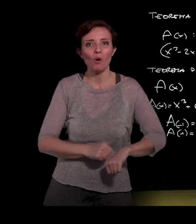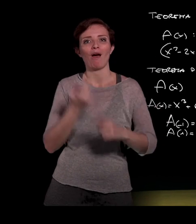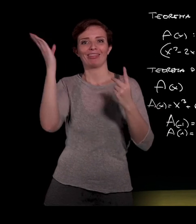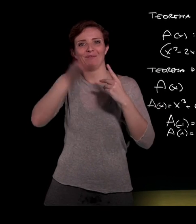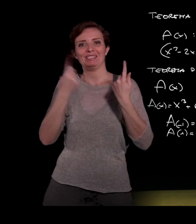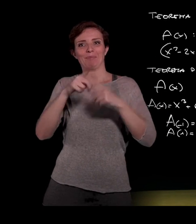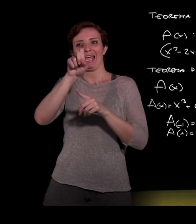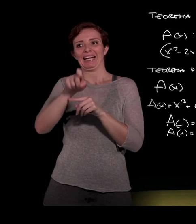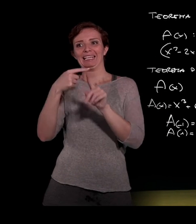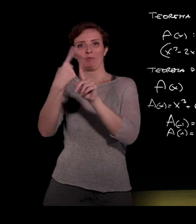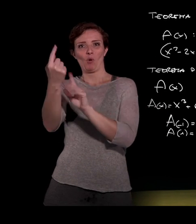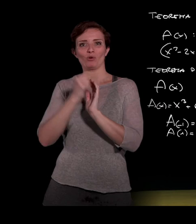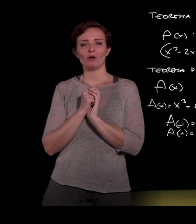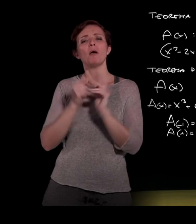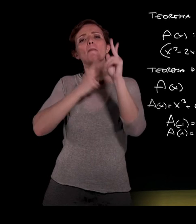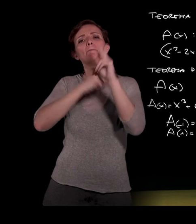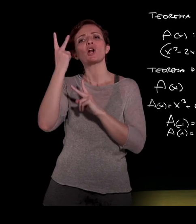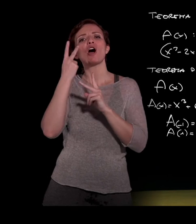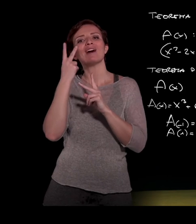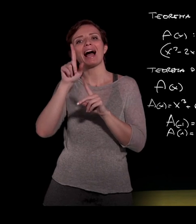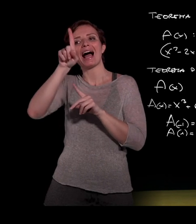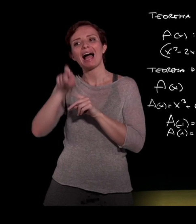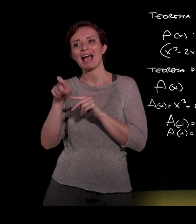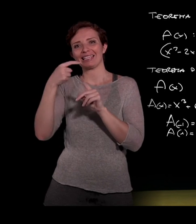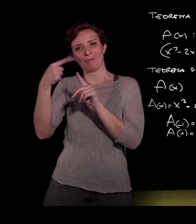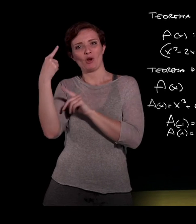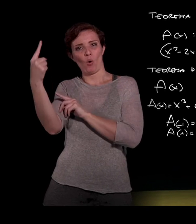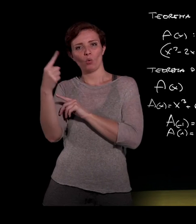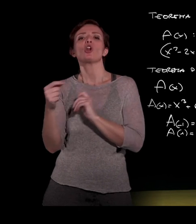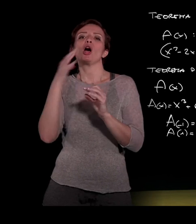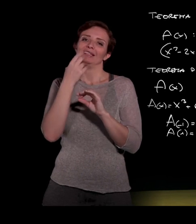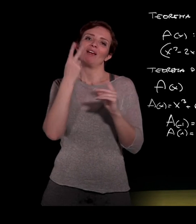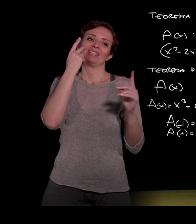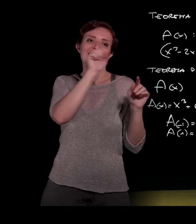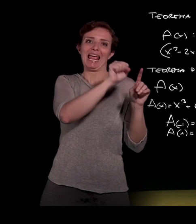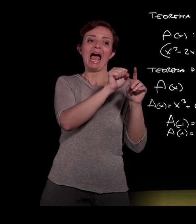I valori sono 1+6+11+6, pari a 24.